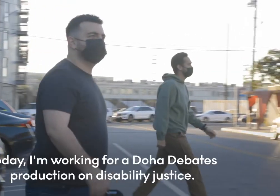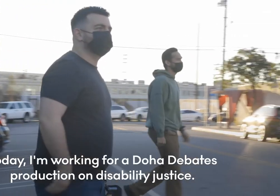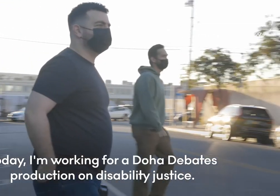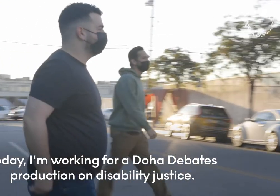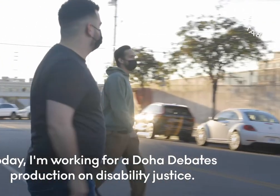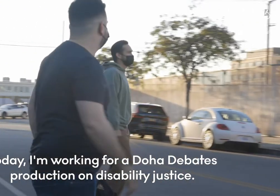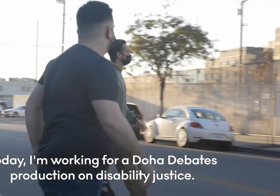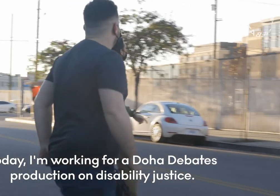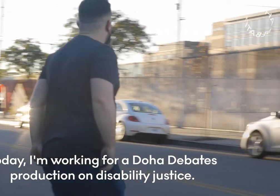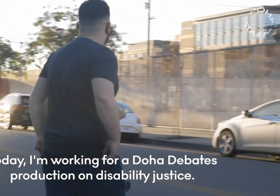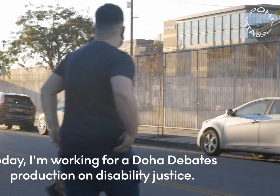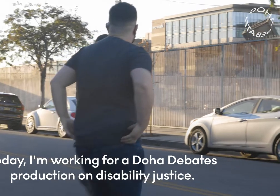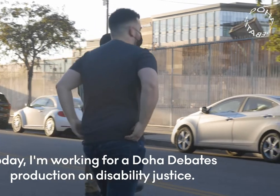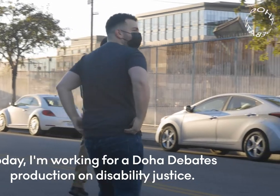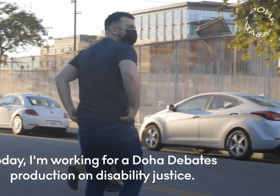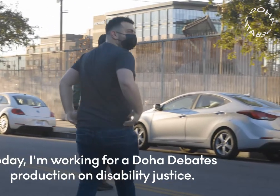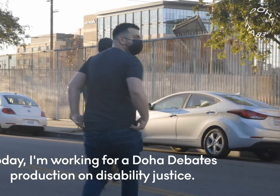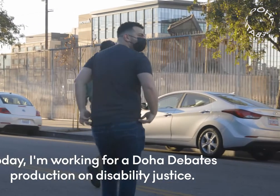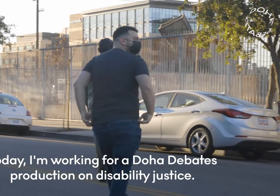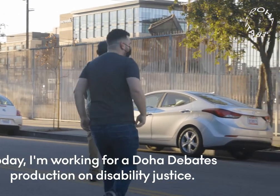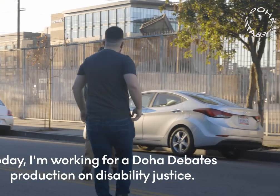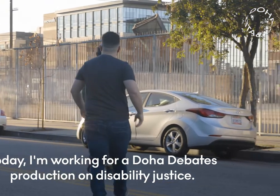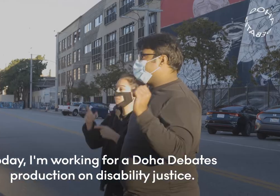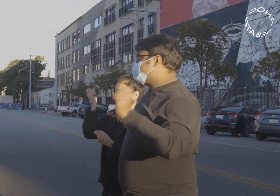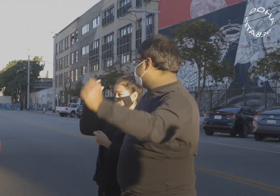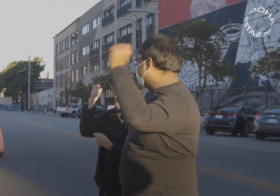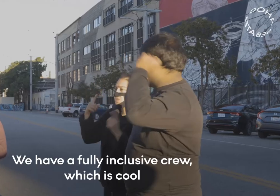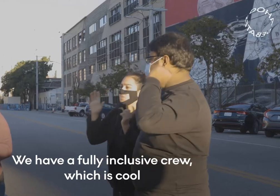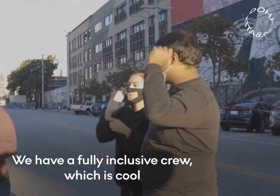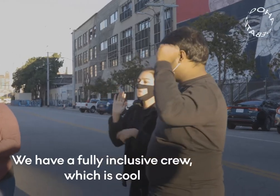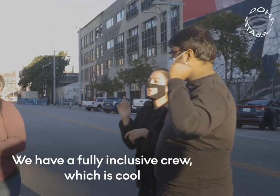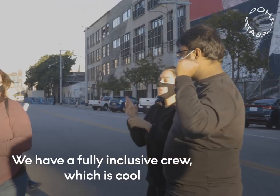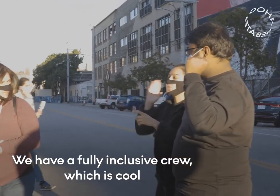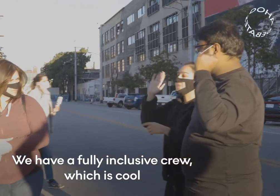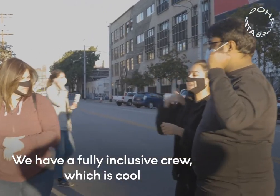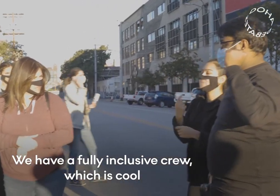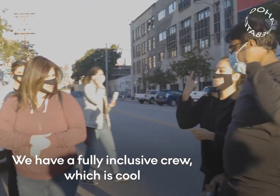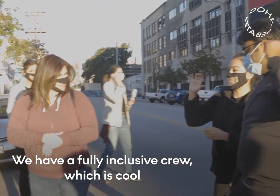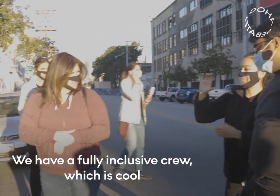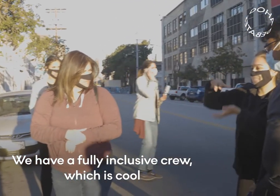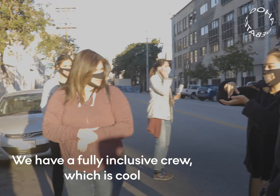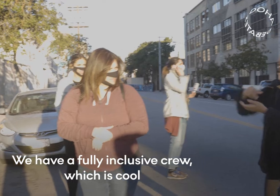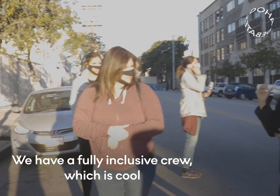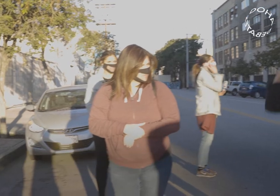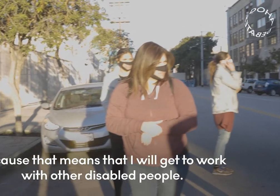اليوم، أعمل في عمل فني من إنتاج "مناظرات الدوحة" حول العدالة لذوي الاحتياجات الخاصة. لدينا طاقم شمولي تمامًا، وهذا رائع لأن هذا يعني